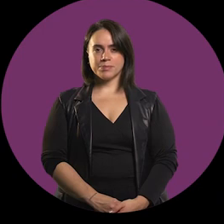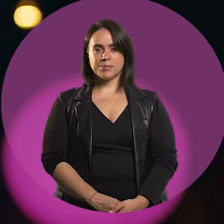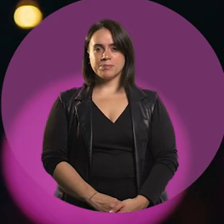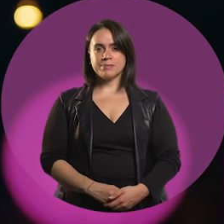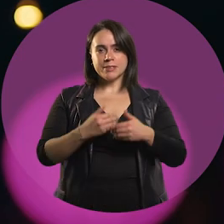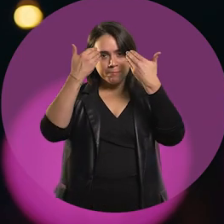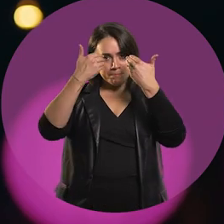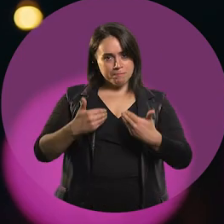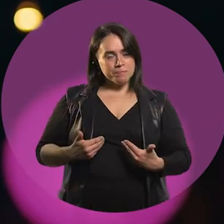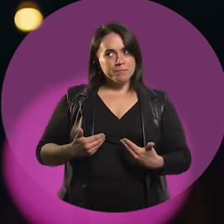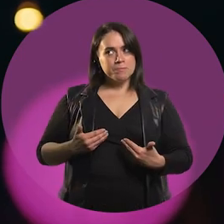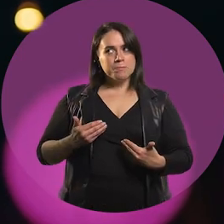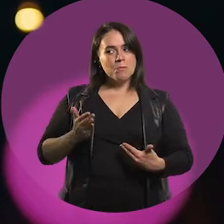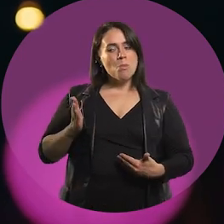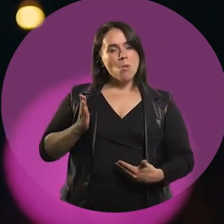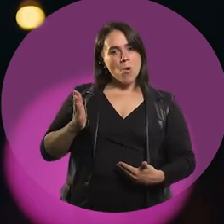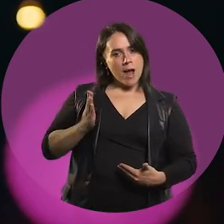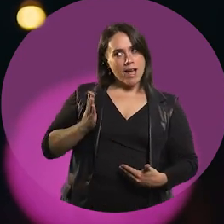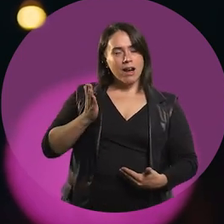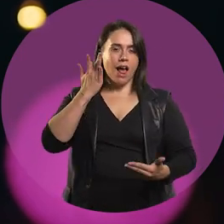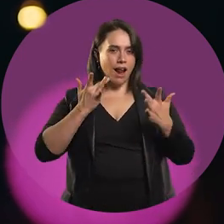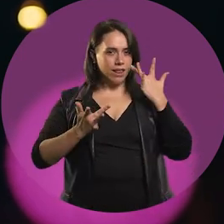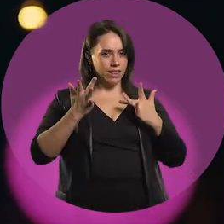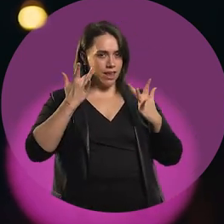Me defino como mujer, como artista,